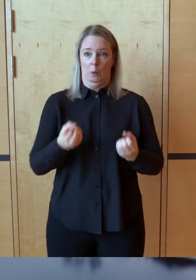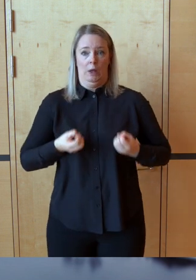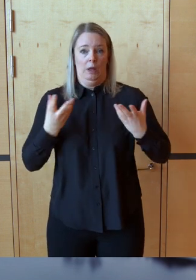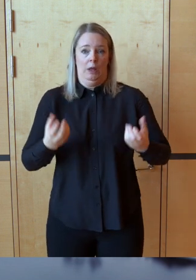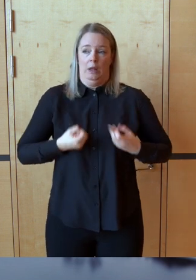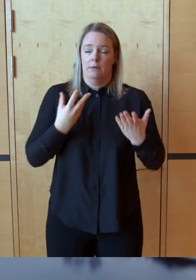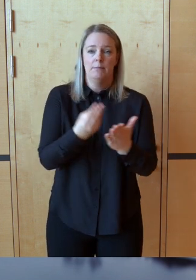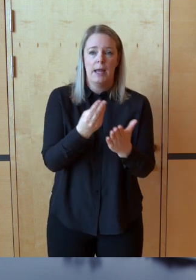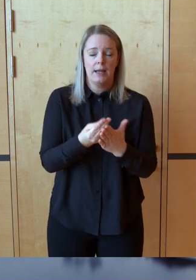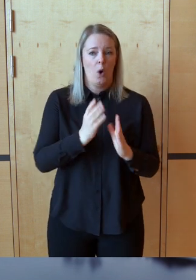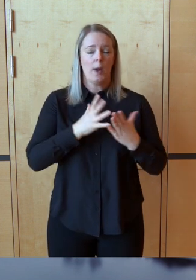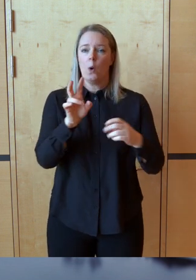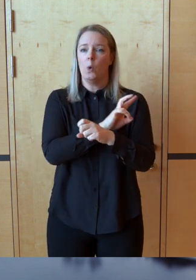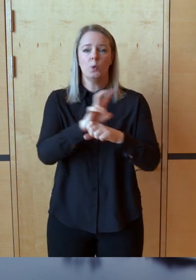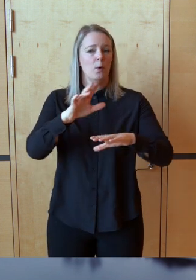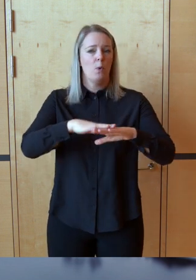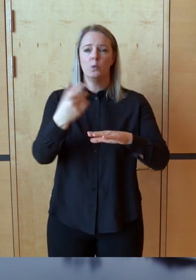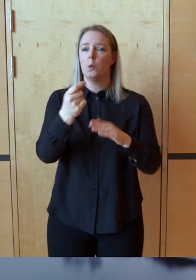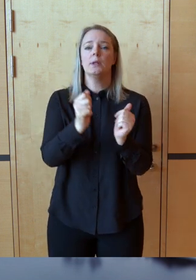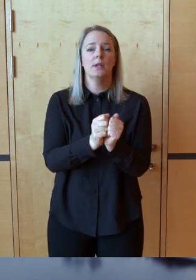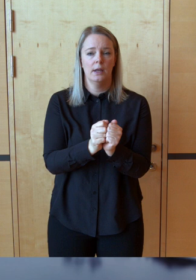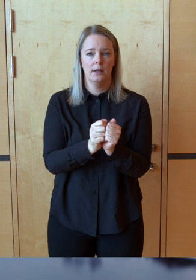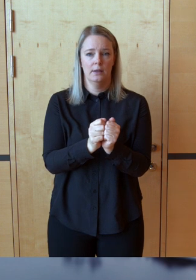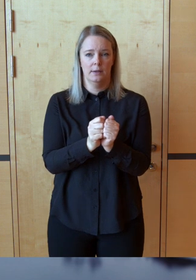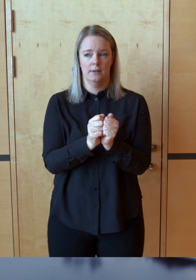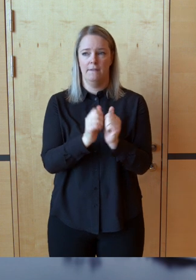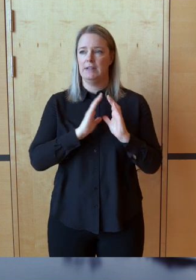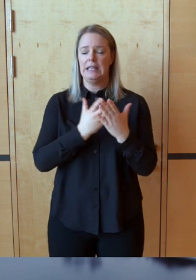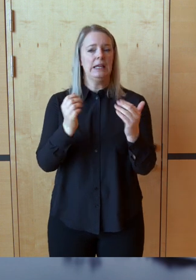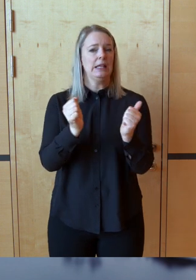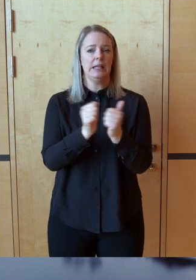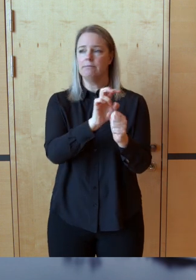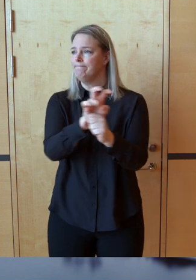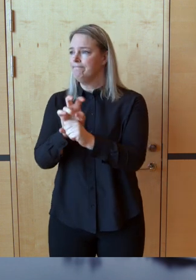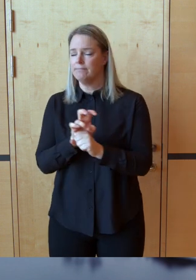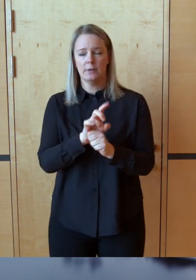Om man har ingen koll ingen koll på när det finns den nya filmen inget kolla vart de ska hamna i kostnad